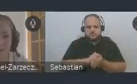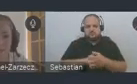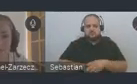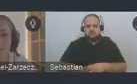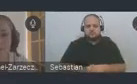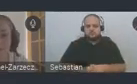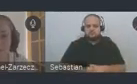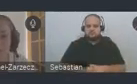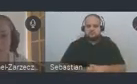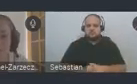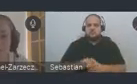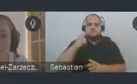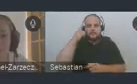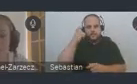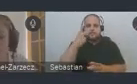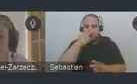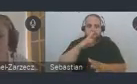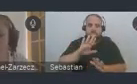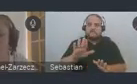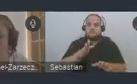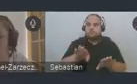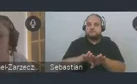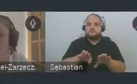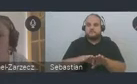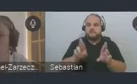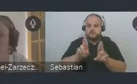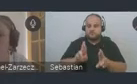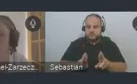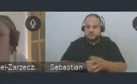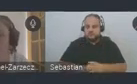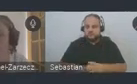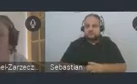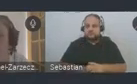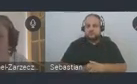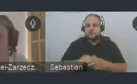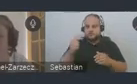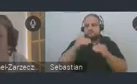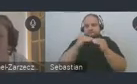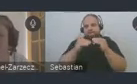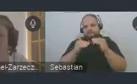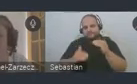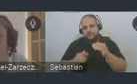Pamiętaj o pokazywaniu najbardziej podstawowych rzeczy. To jest znowu schodzenie kilka poziomów niżej.